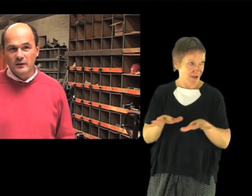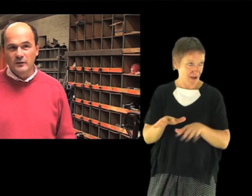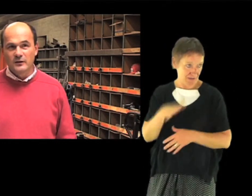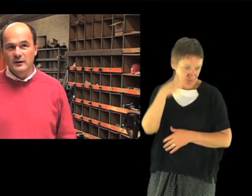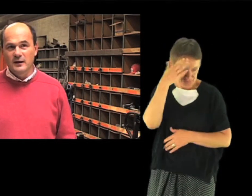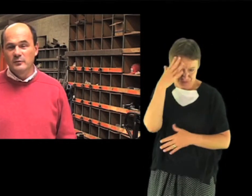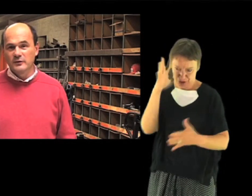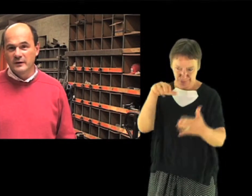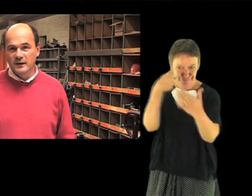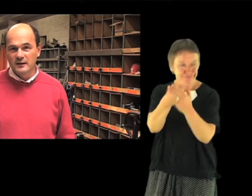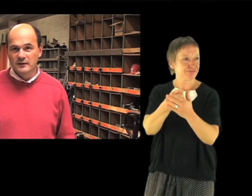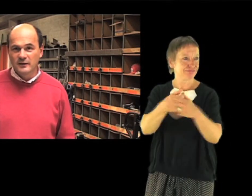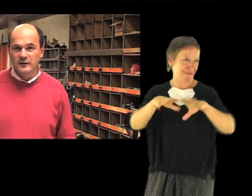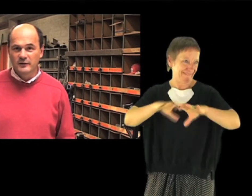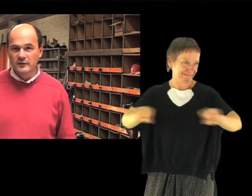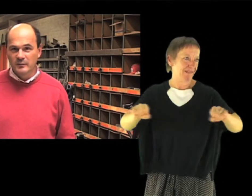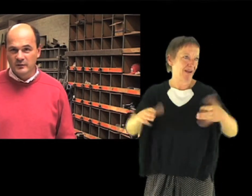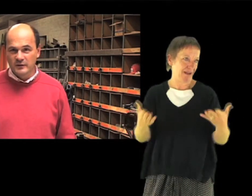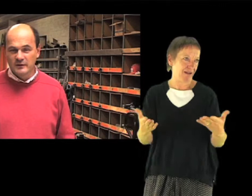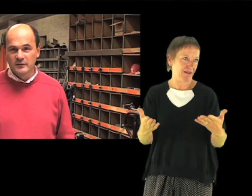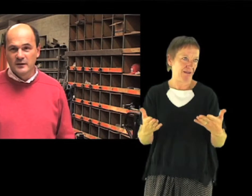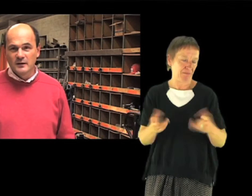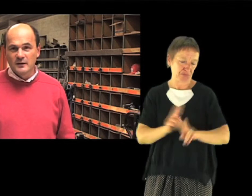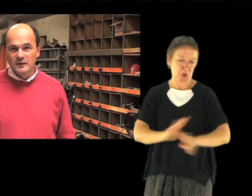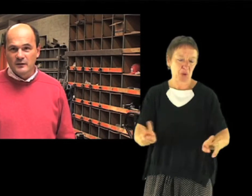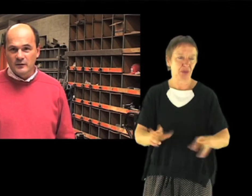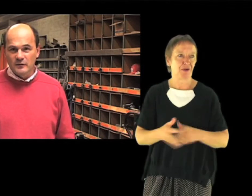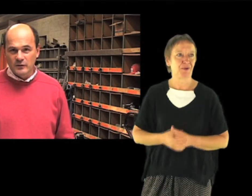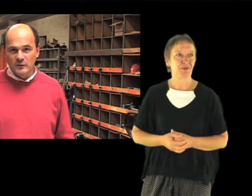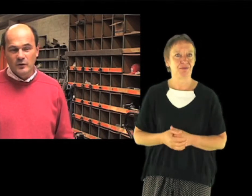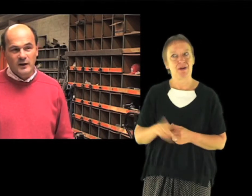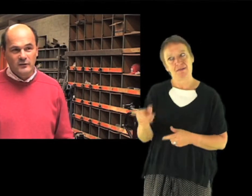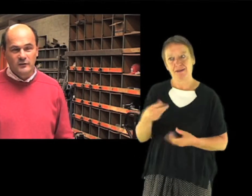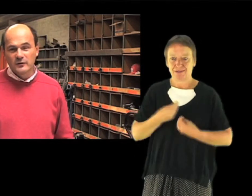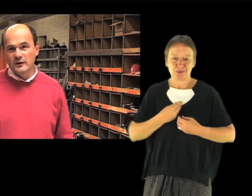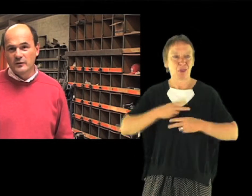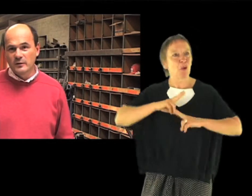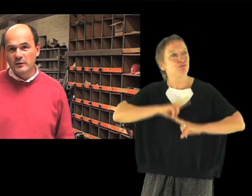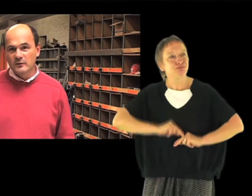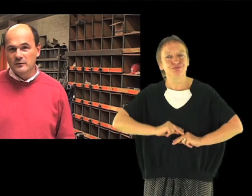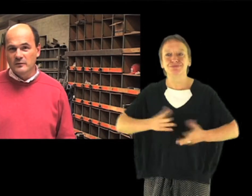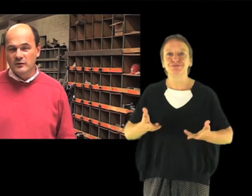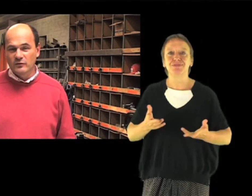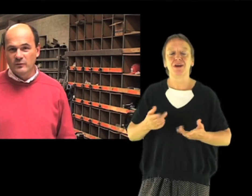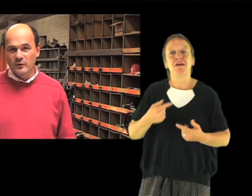aboutira à un résultat positif. Ce qui me rassure énormément.